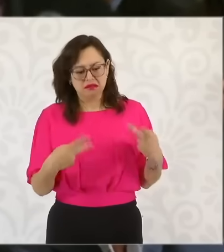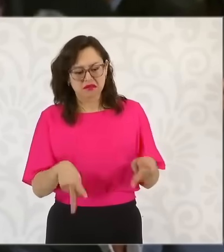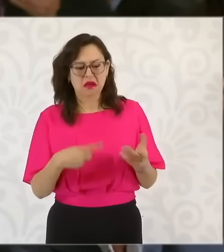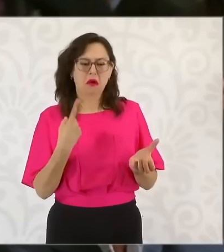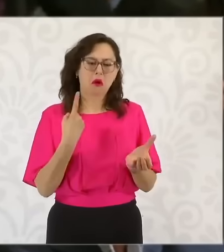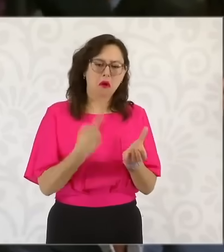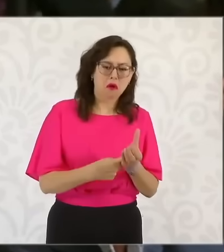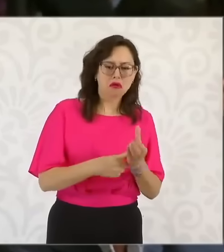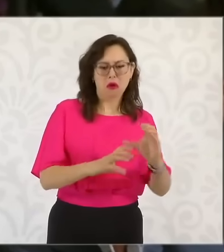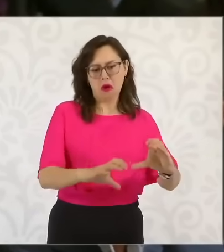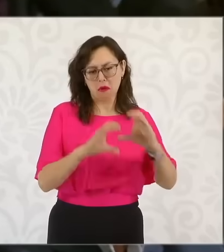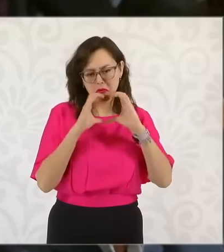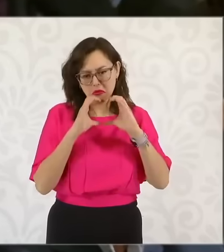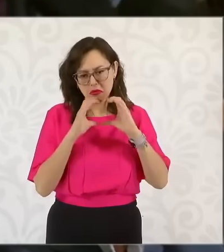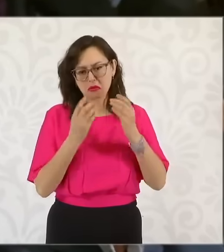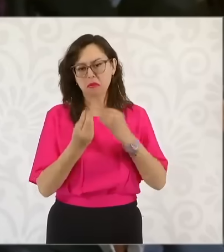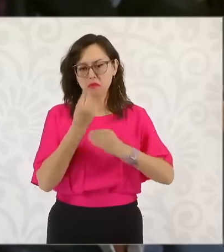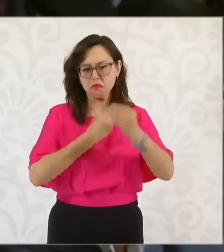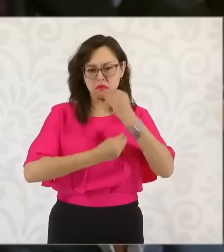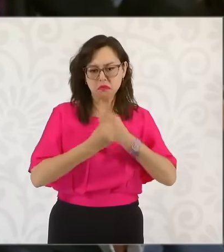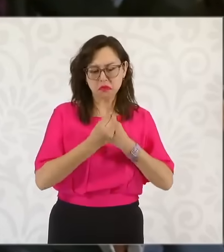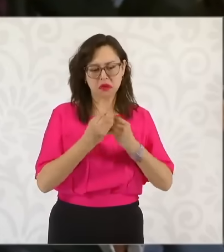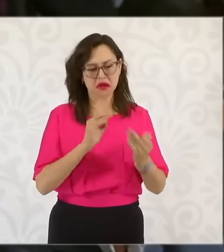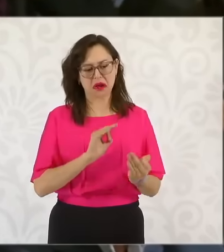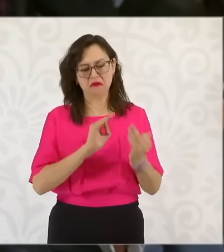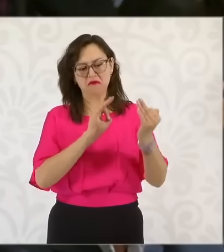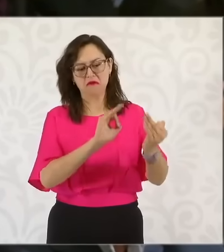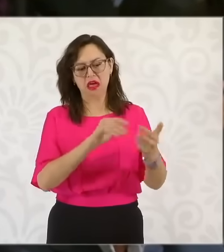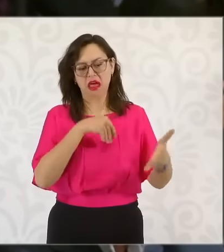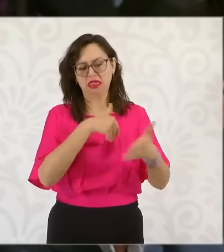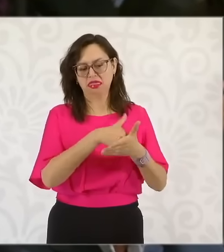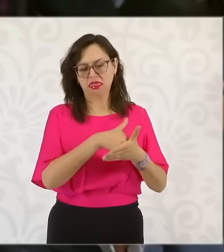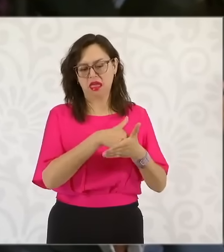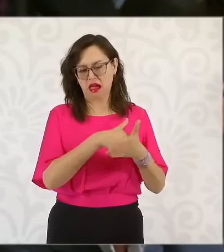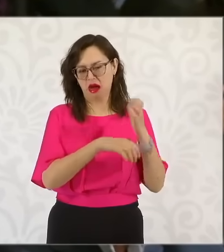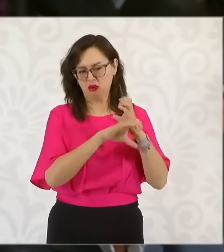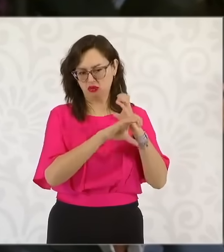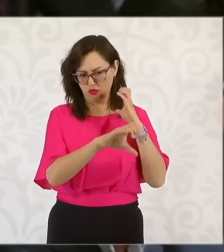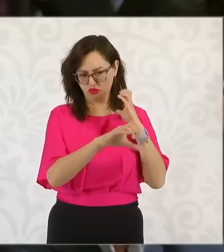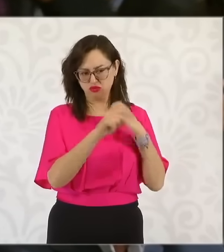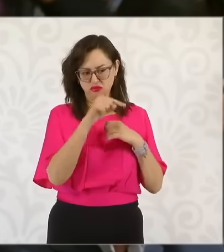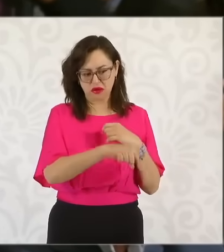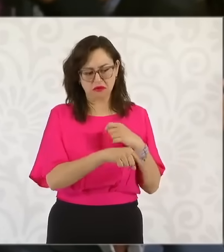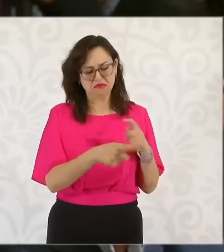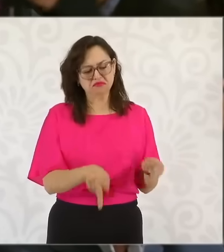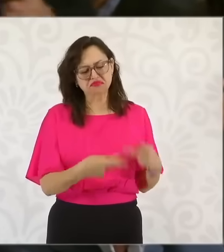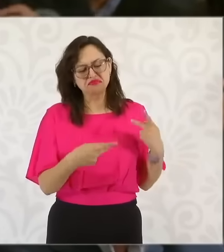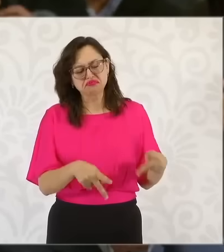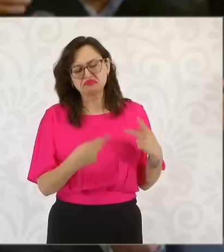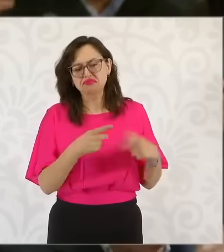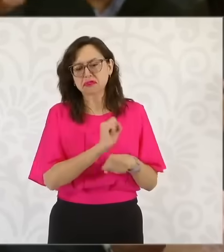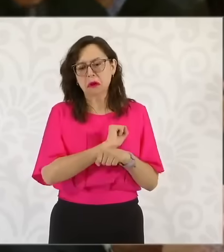era anteriormente la terminal de autobuses de Cristóbal Colón y de repente convirtieron un